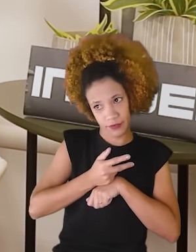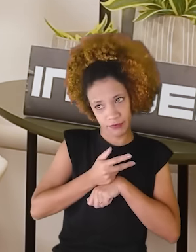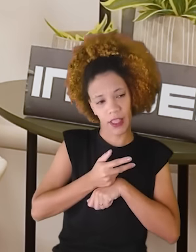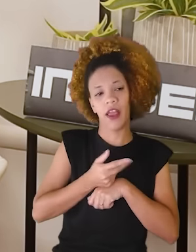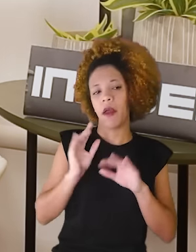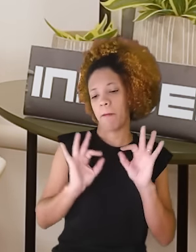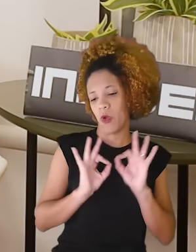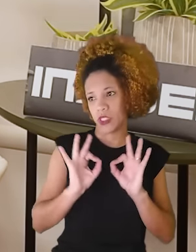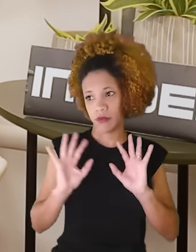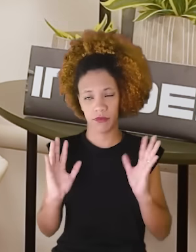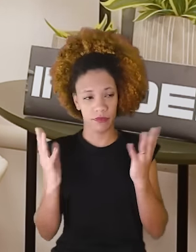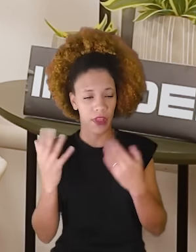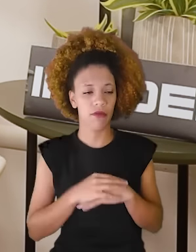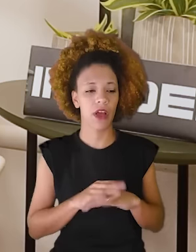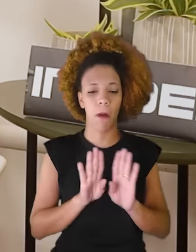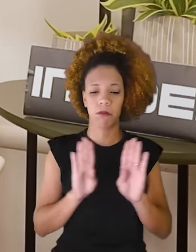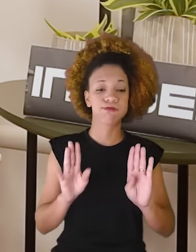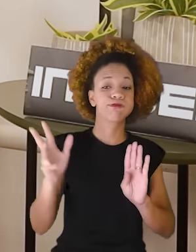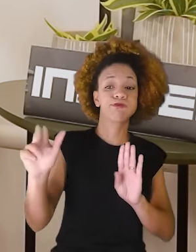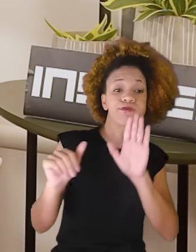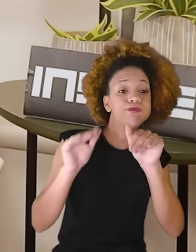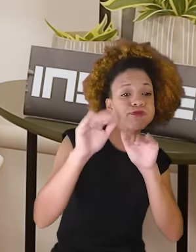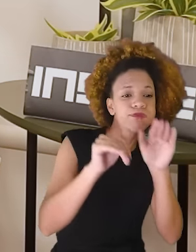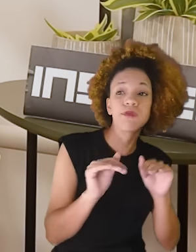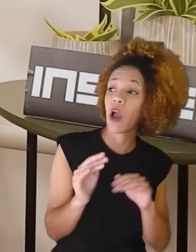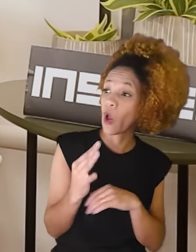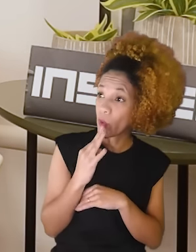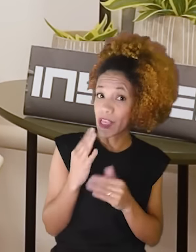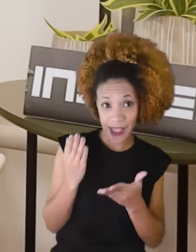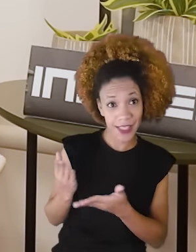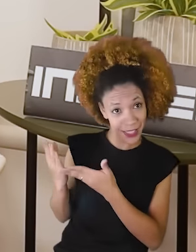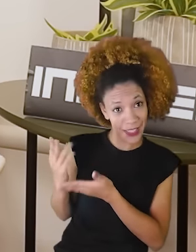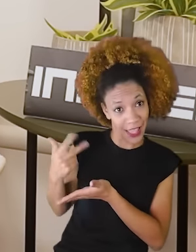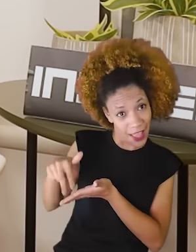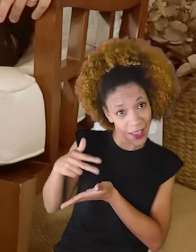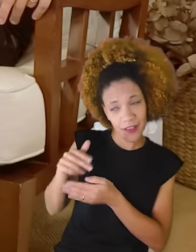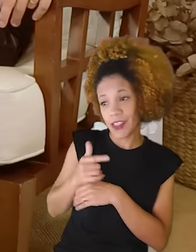a pandemia eu ficava na porta das boates chamando as pessoas vem vem com esse a casa ganhava R